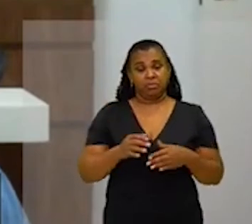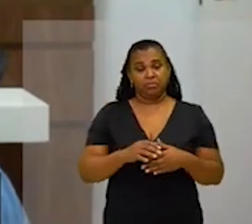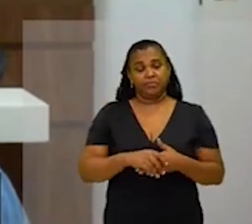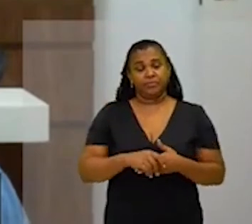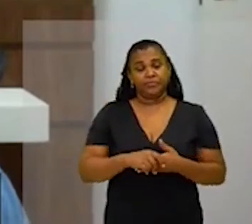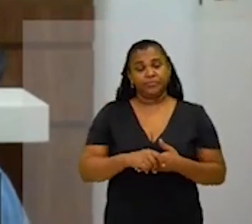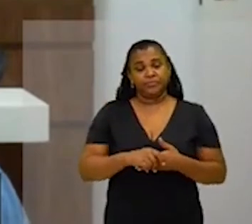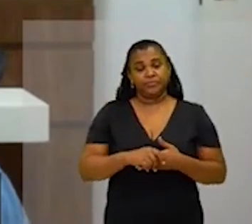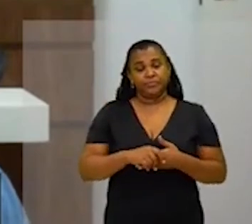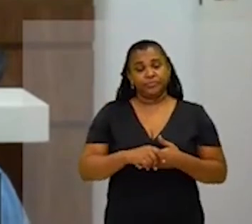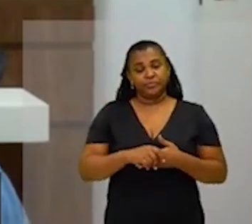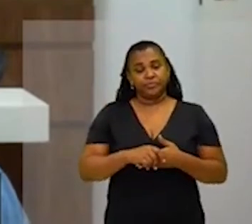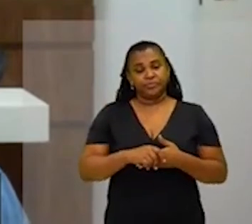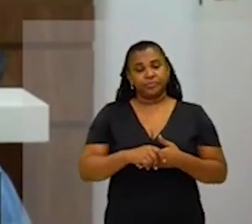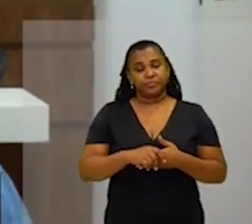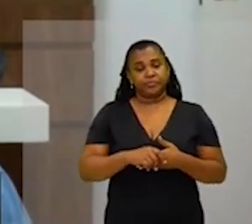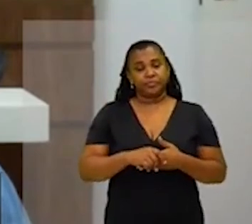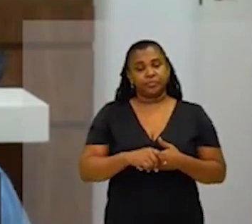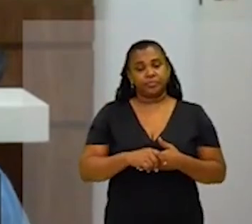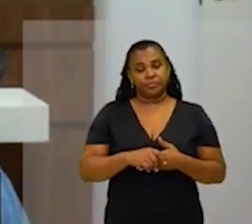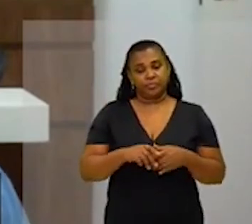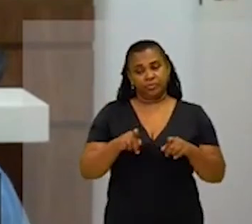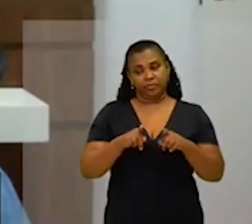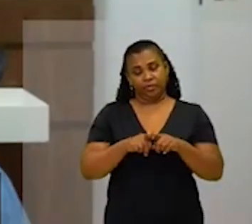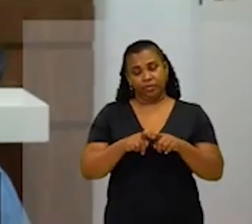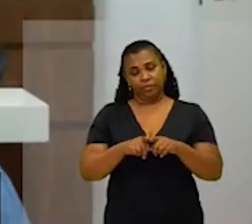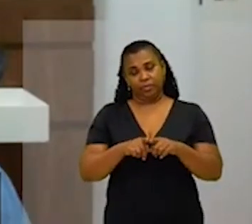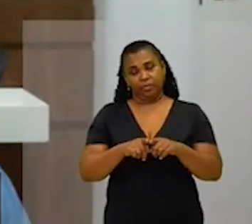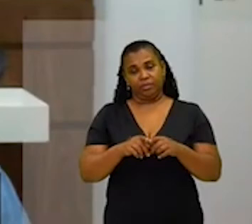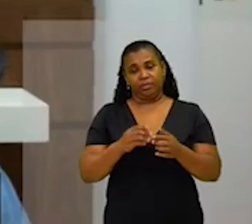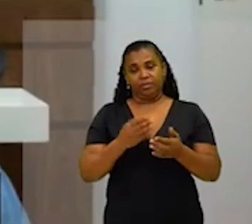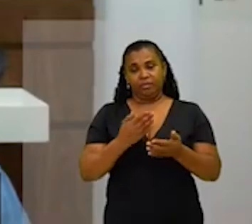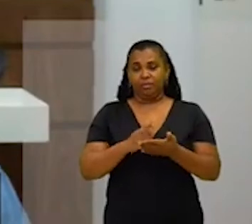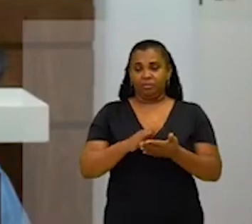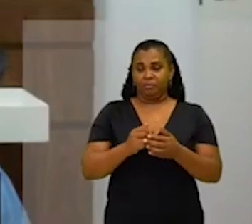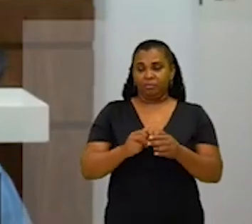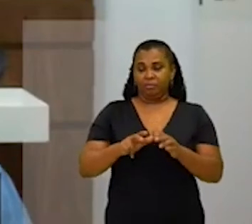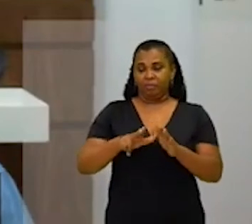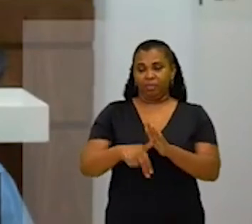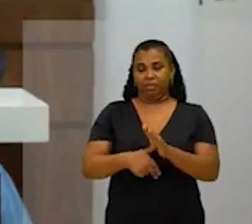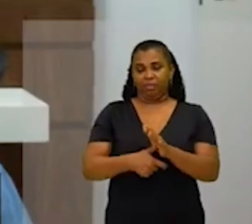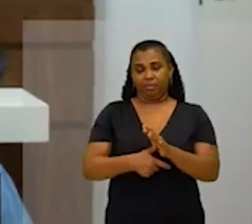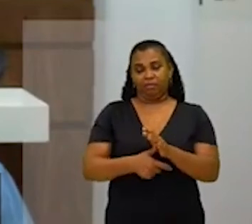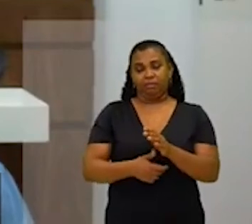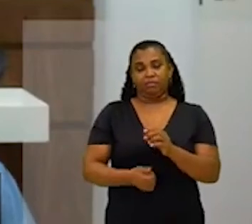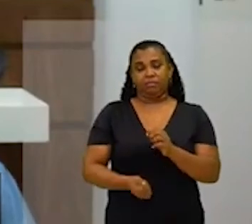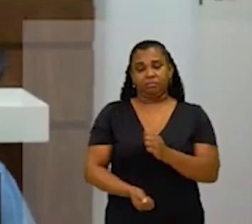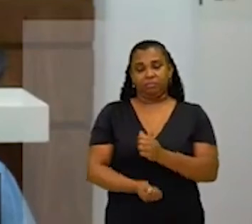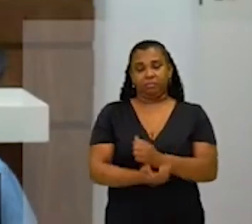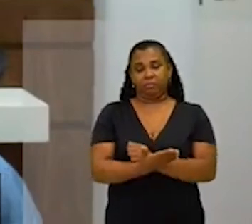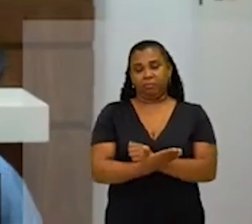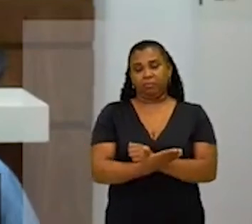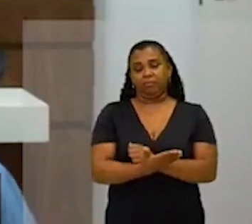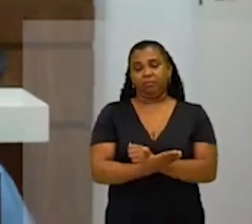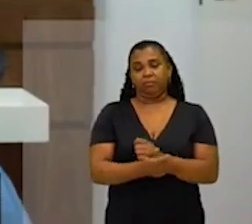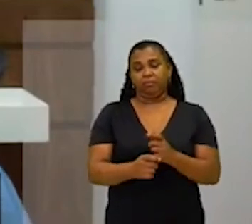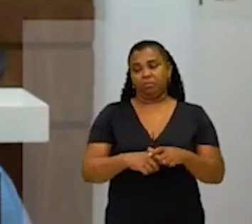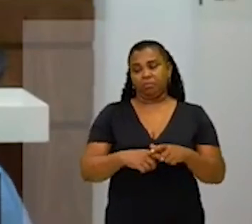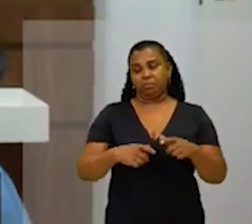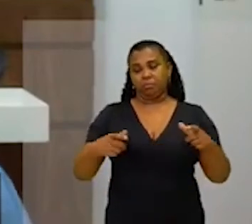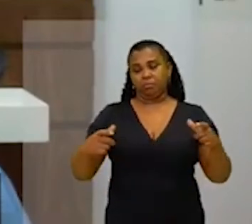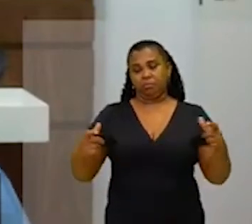atividades ilícitas e financiadores recursos oriundos do crime aumentar o seu peso não é